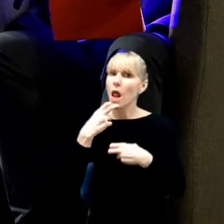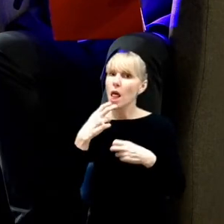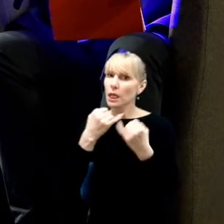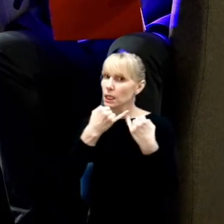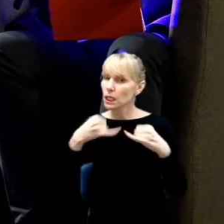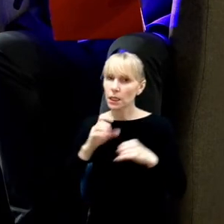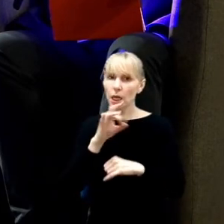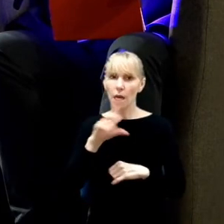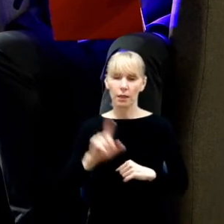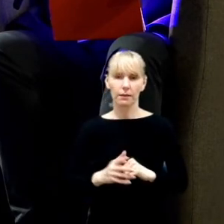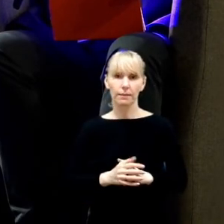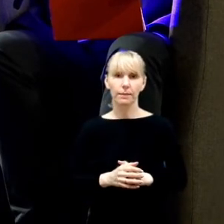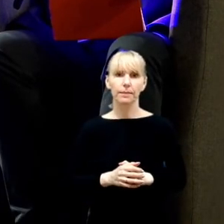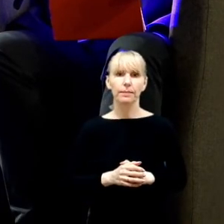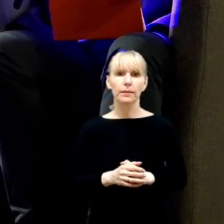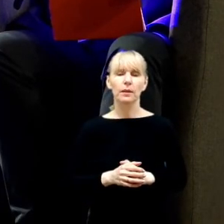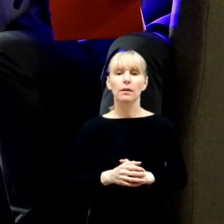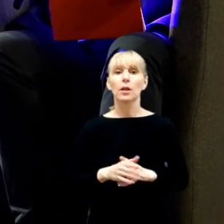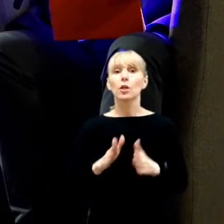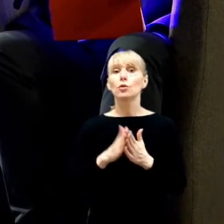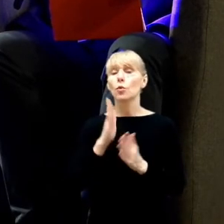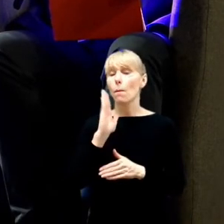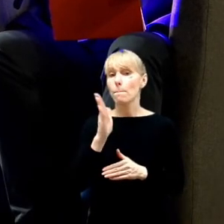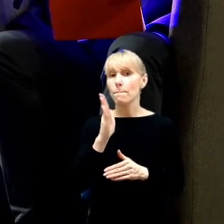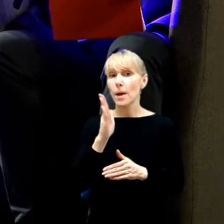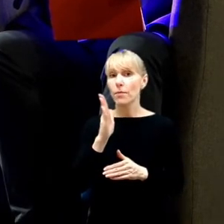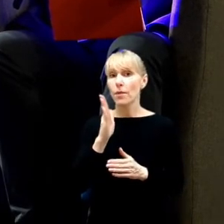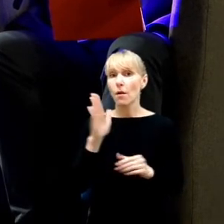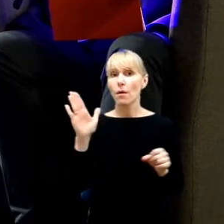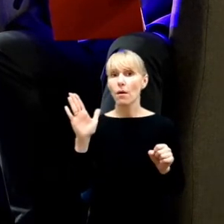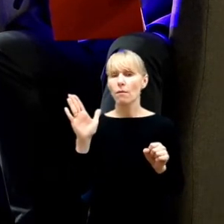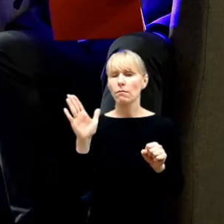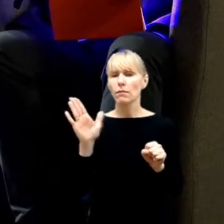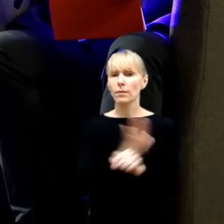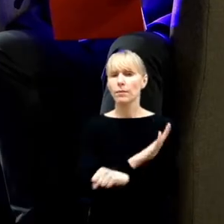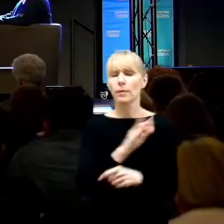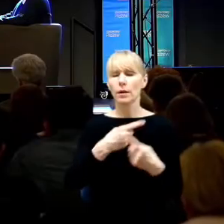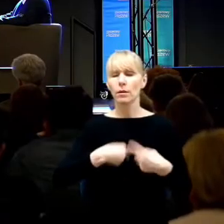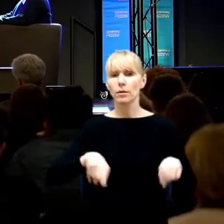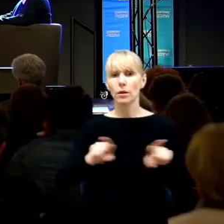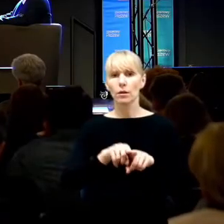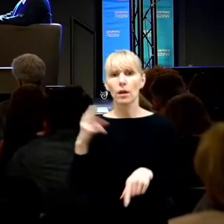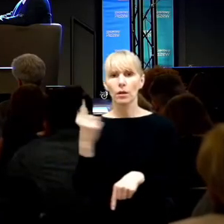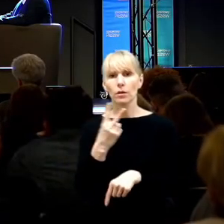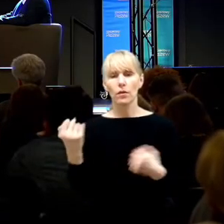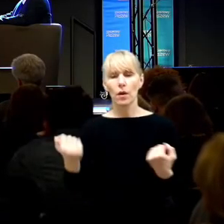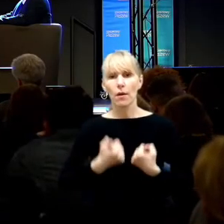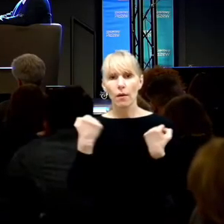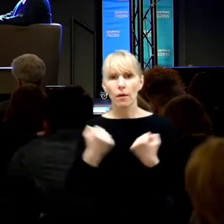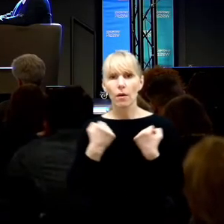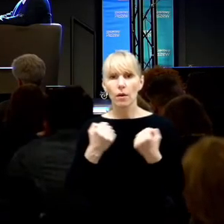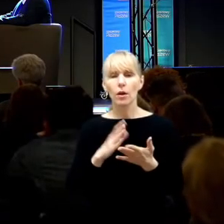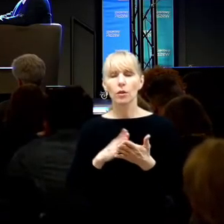więc tutaj będą spełnione dwie funkcje. Z jednej strony funkcja mieszkaniowa z możliwością właśnie tych dopłat, o których mówił Pan dyrektor,